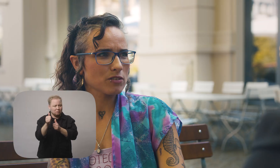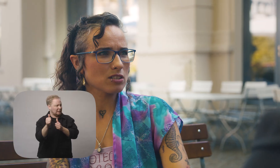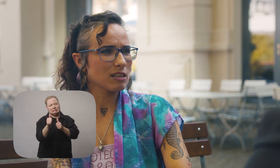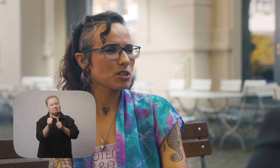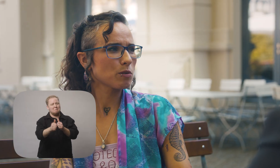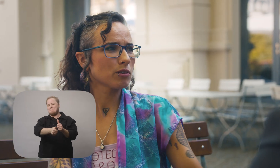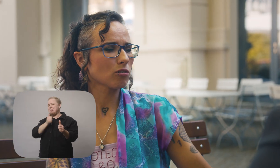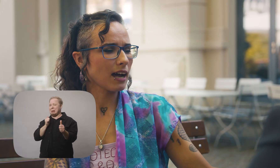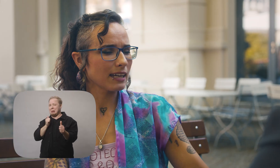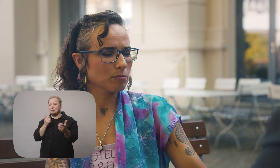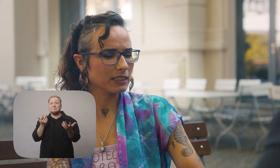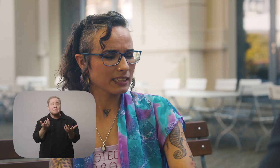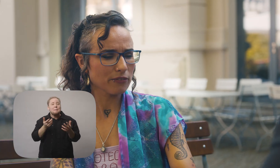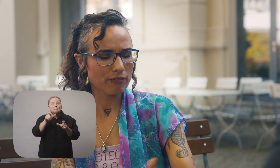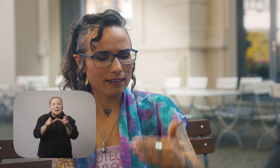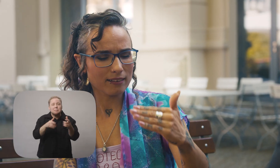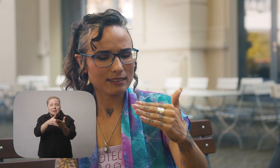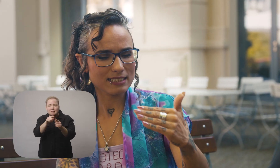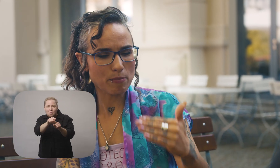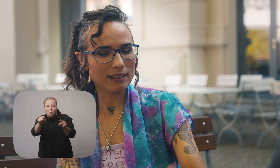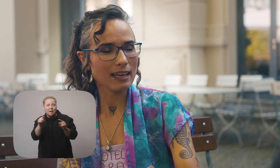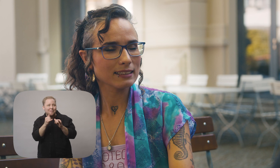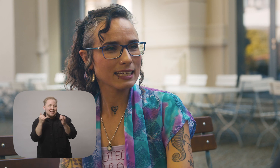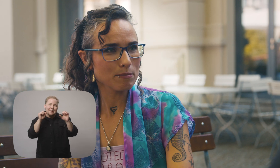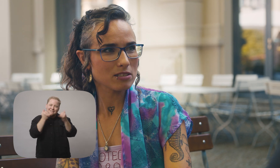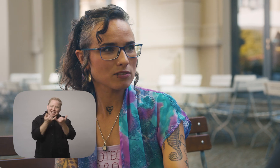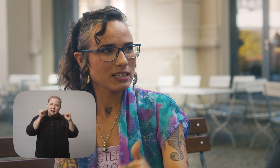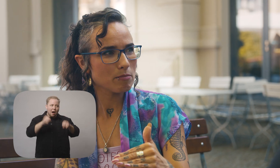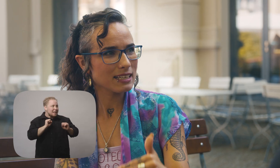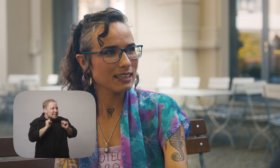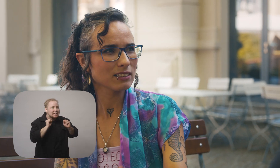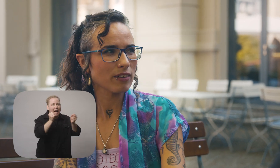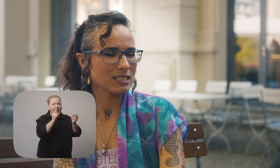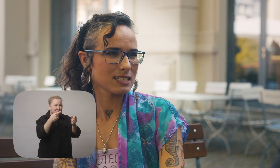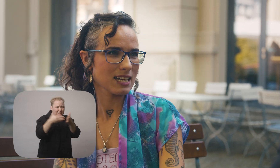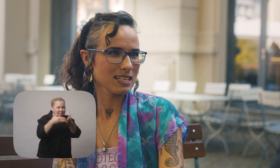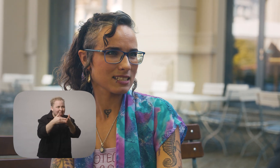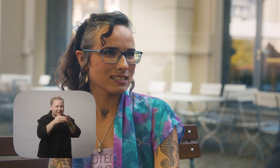Wie soll sich ein Mensch mit Behinderung einbringen, wenn die Barrieren gegeben sind und wenn die Barrieren weiterhin da sind?